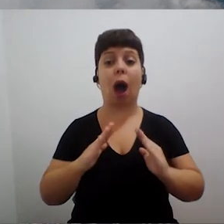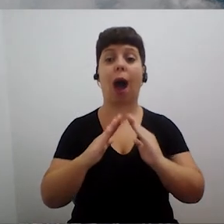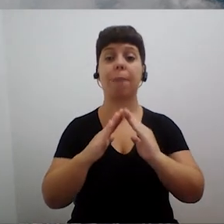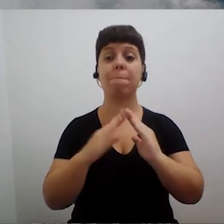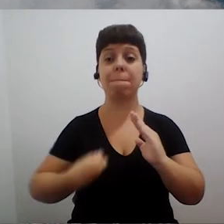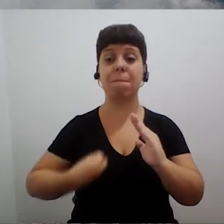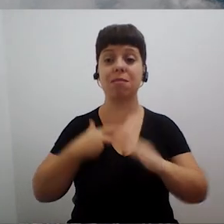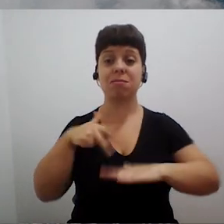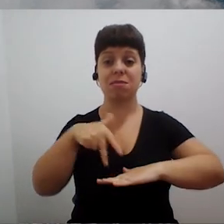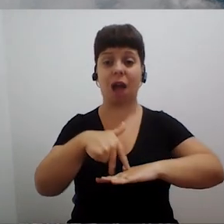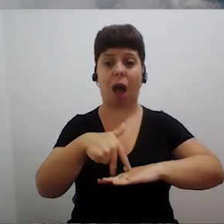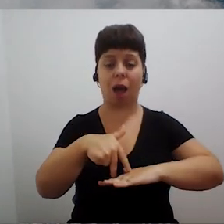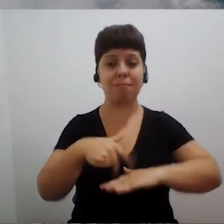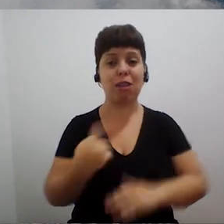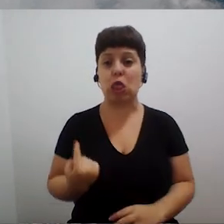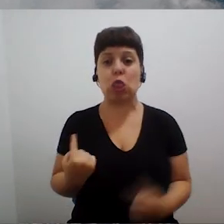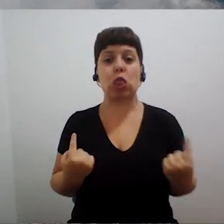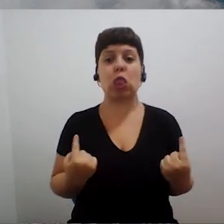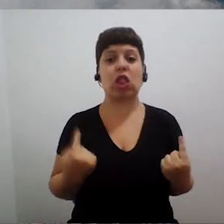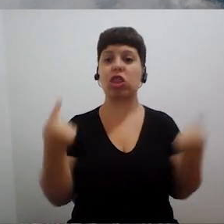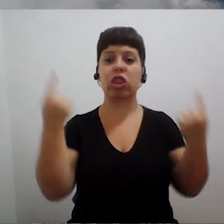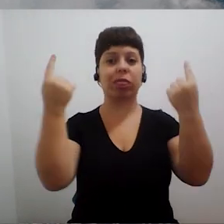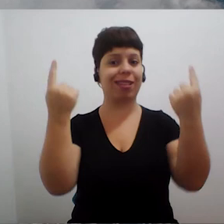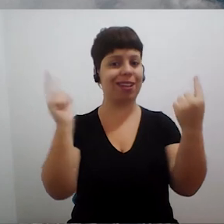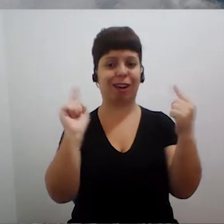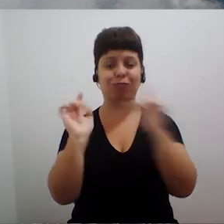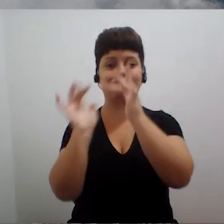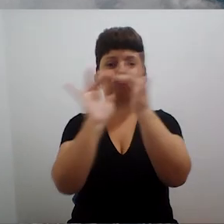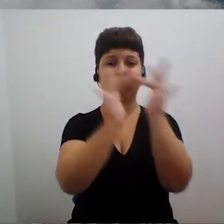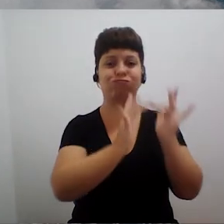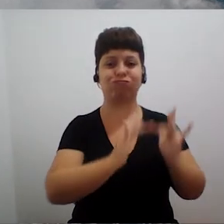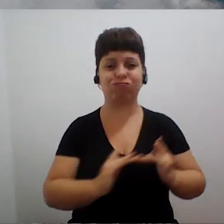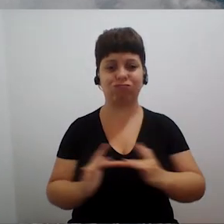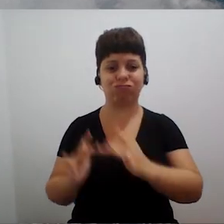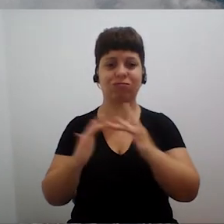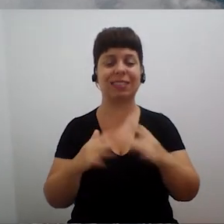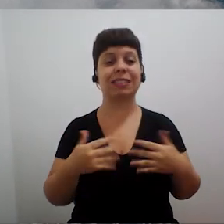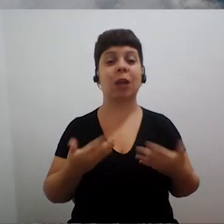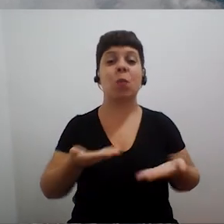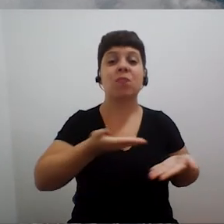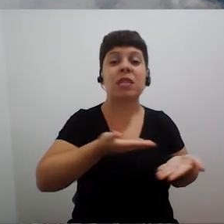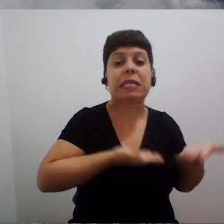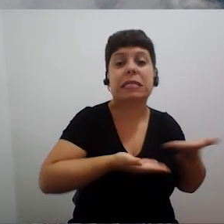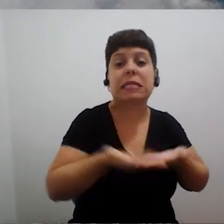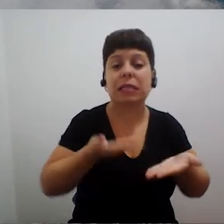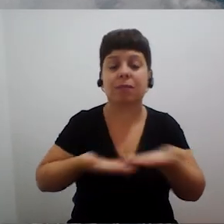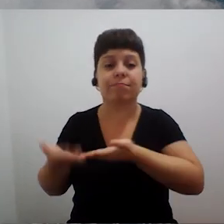de tal modo que a relação, a interação, a complementaridade